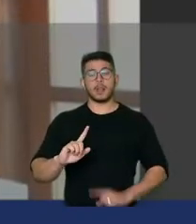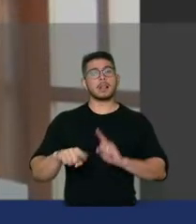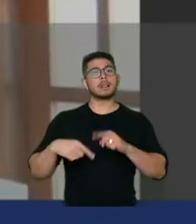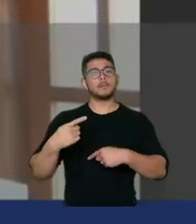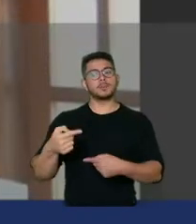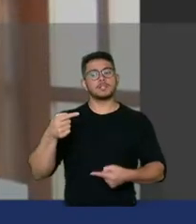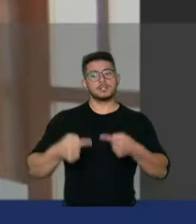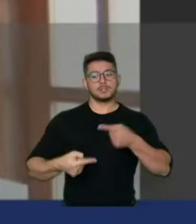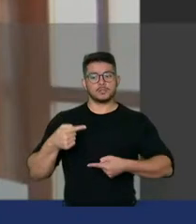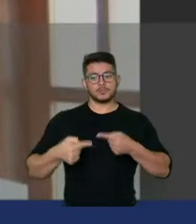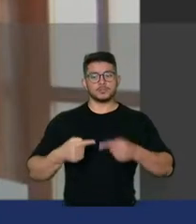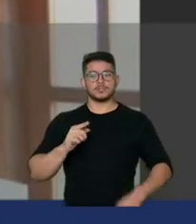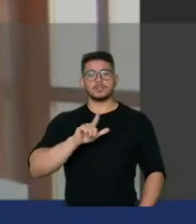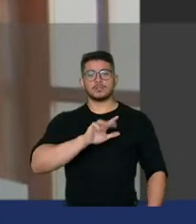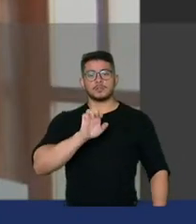APROVAÇÃO DA LEI ALDIR BLANC. É UMA VITÓRIA DOS